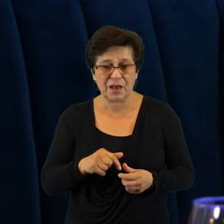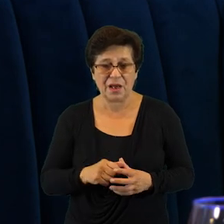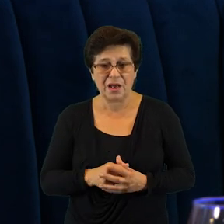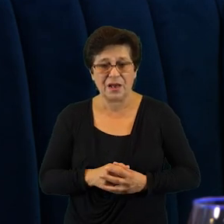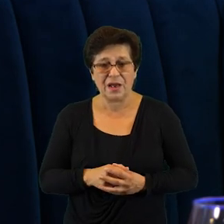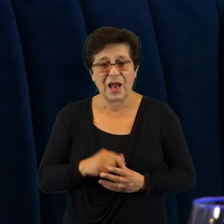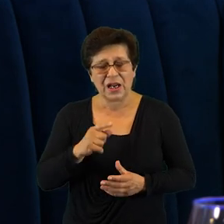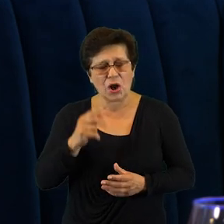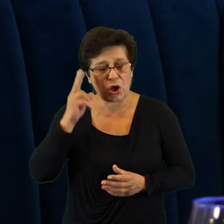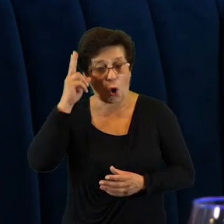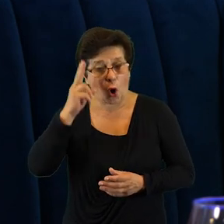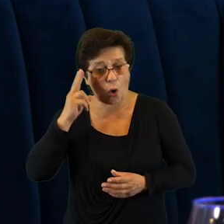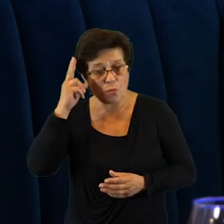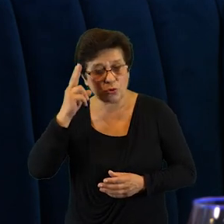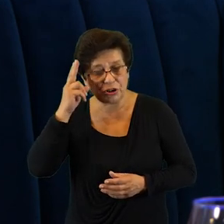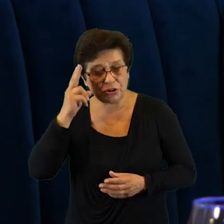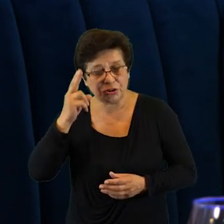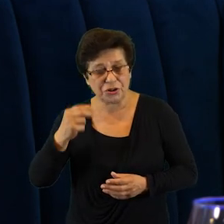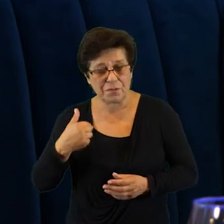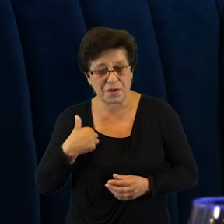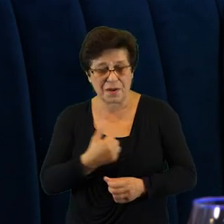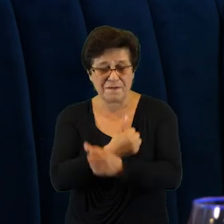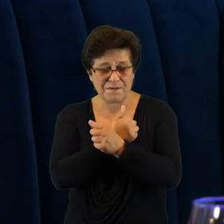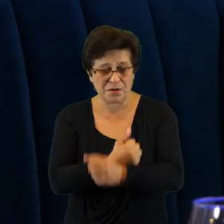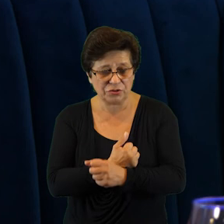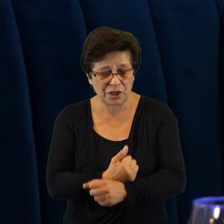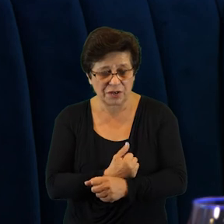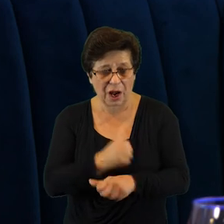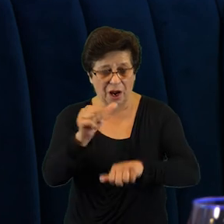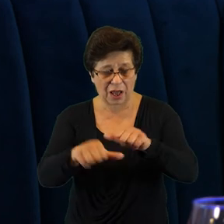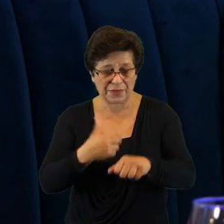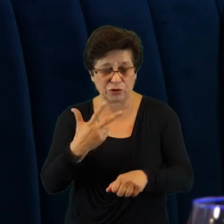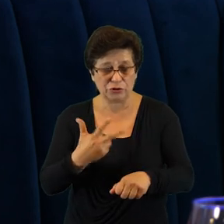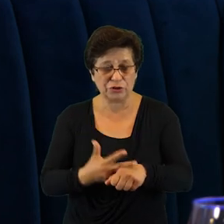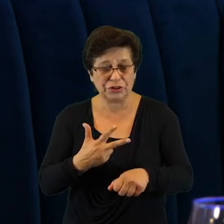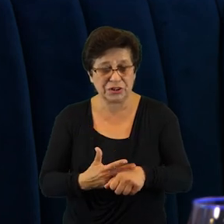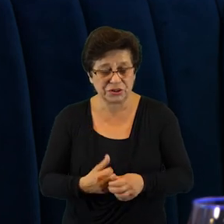tymczasem, kiedy komuniści gnili w więzieniach w latach 30. Słonimski atakował komunistów.